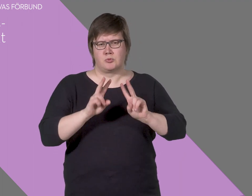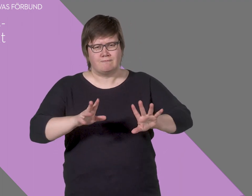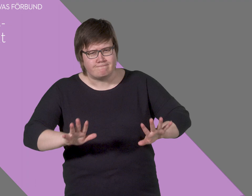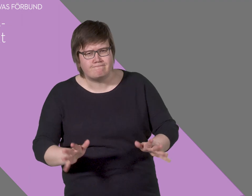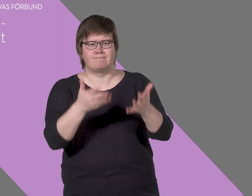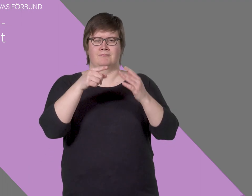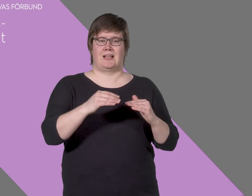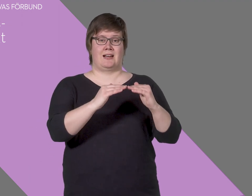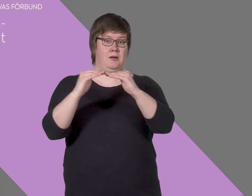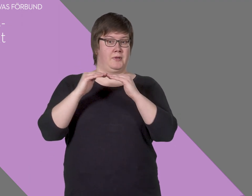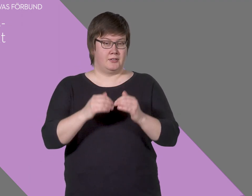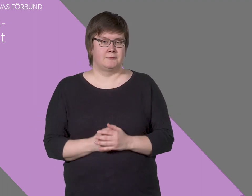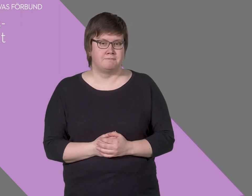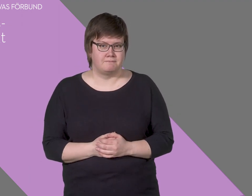och främja likabehandling.